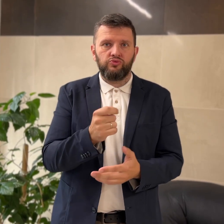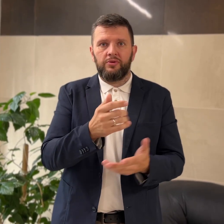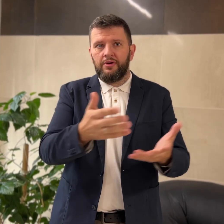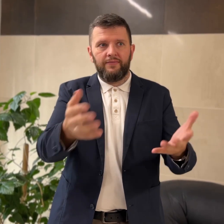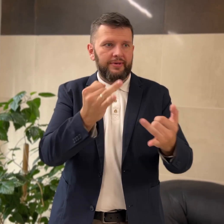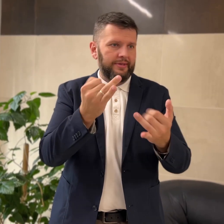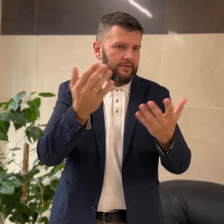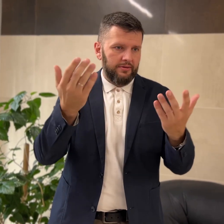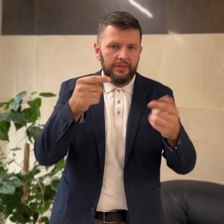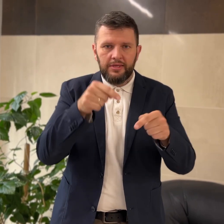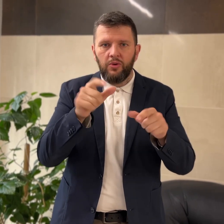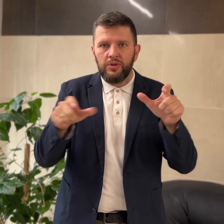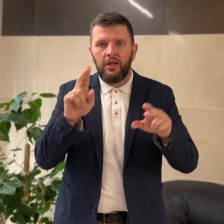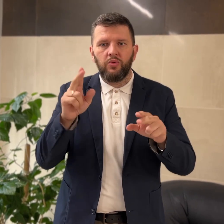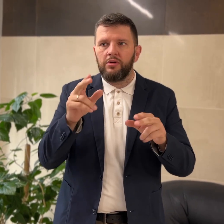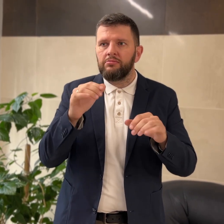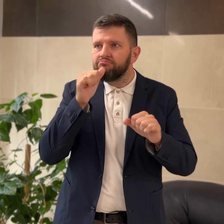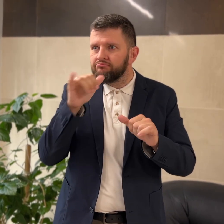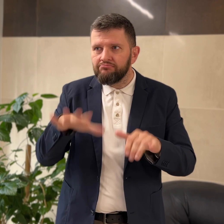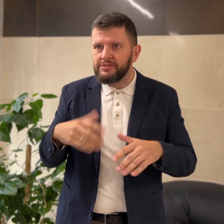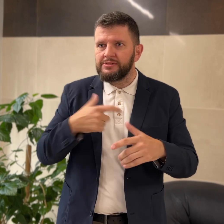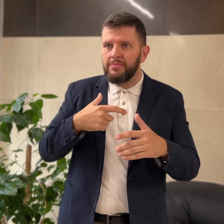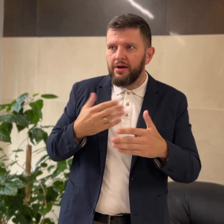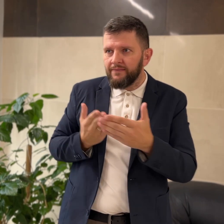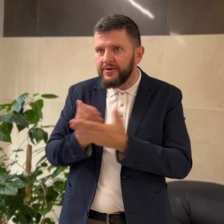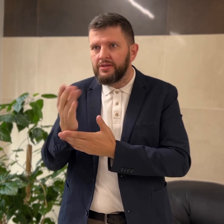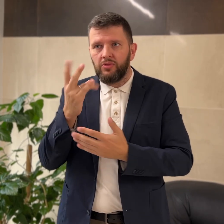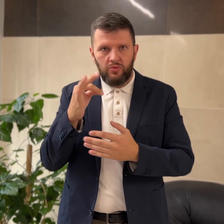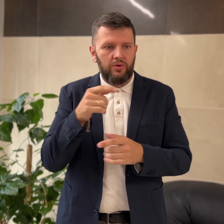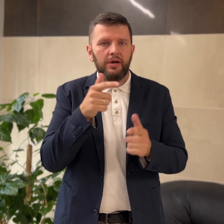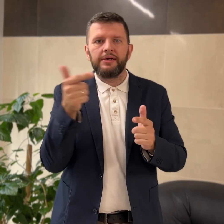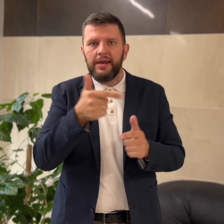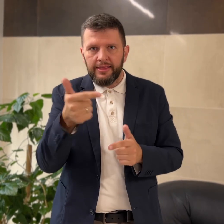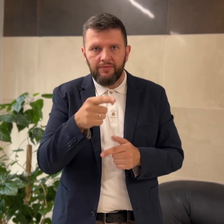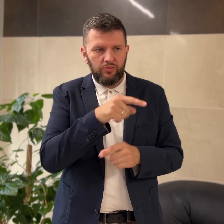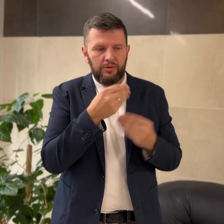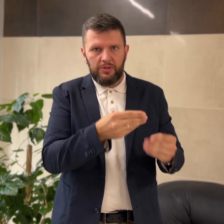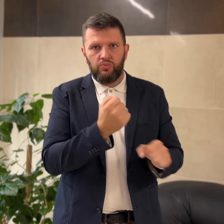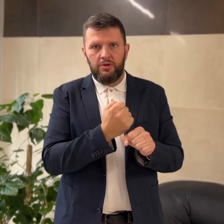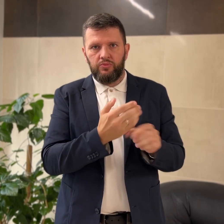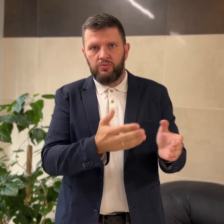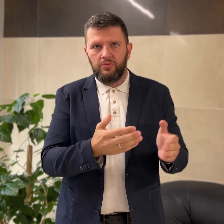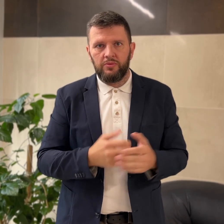в том числе художников и тех людей, которые не могут себя найти, но смогут гарантировано найти себе работу.